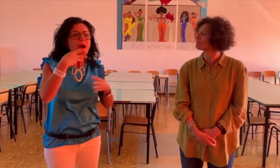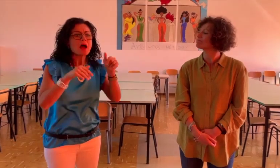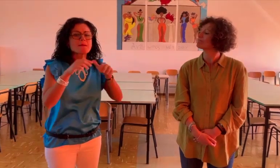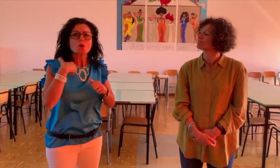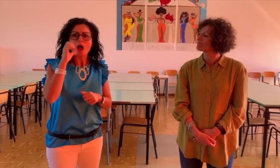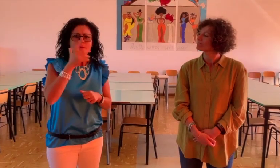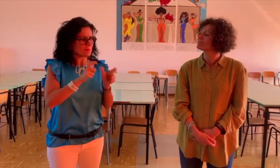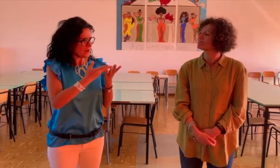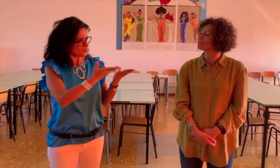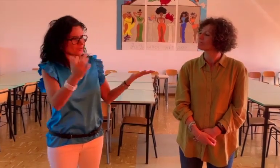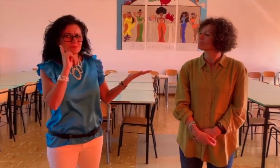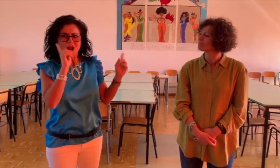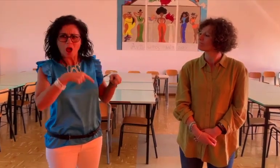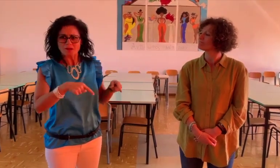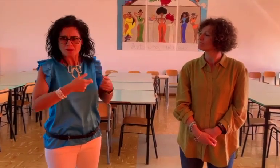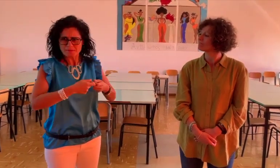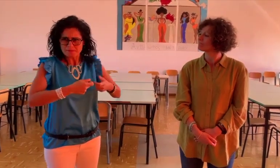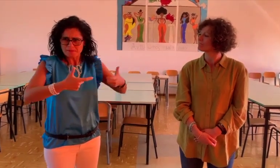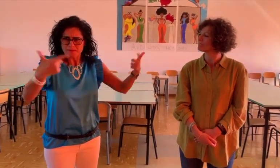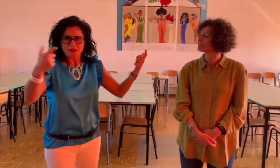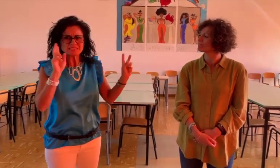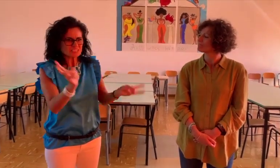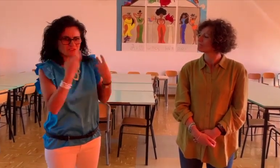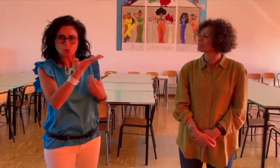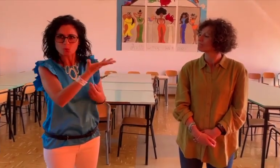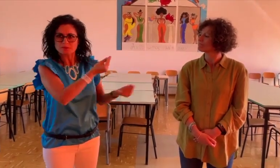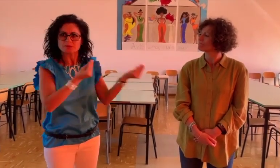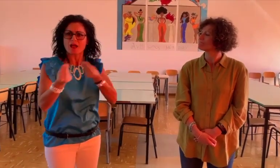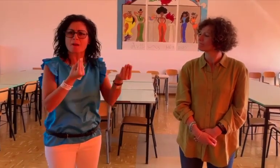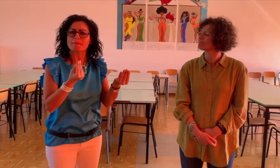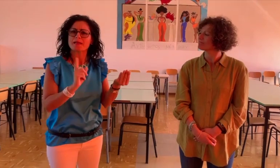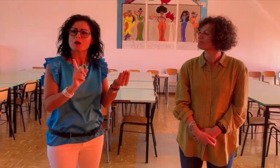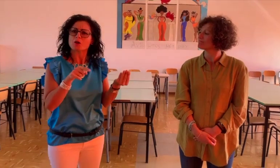ma adesso che ci sono i sordi laureati perché non sfruttare questa opportunità e farli insegnare?